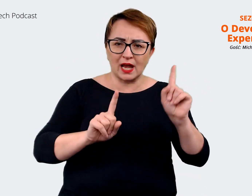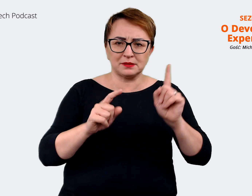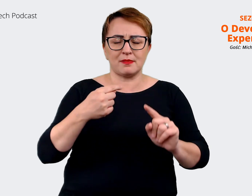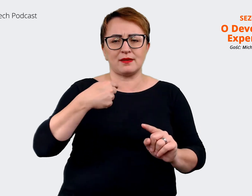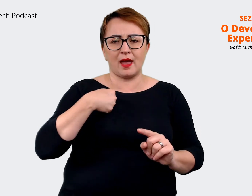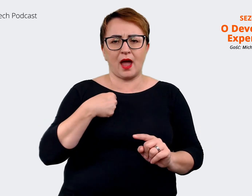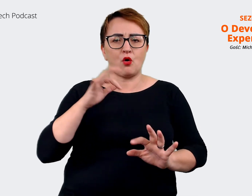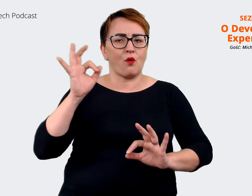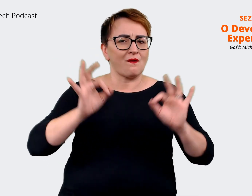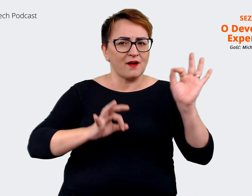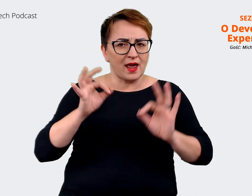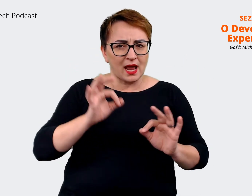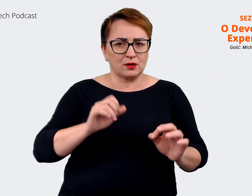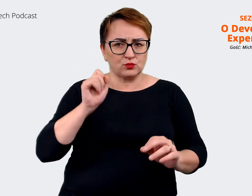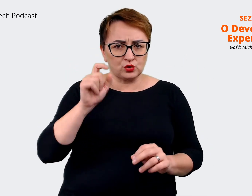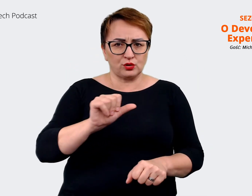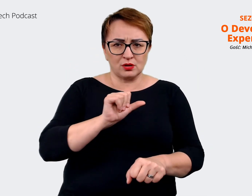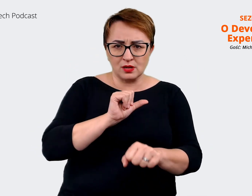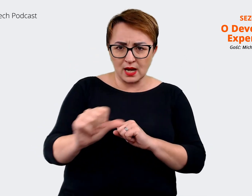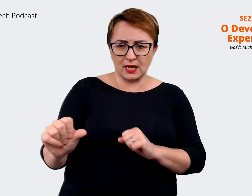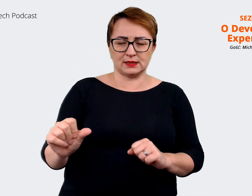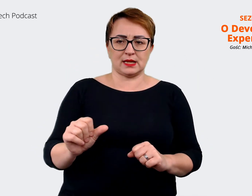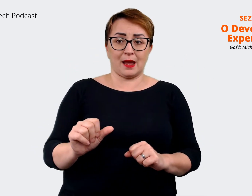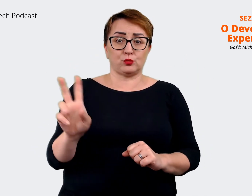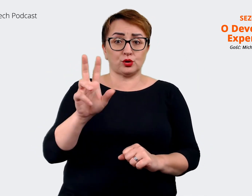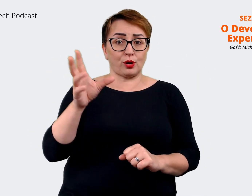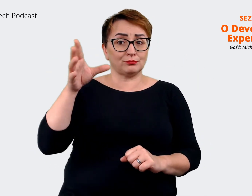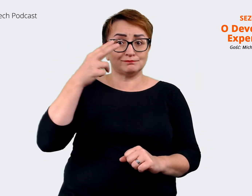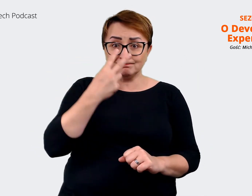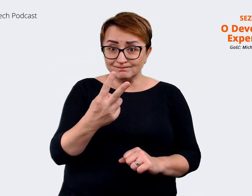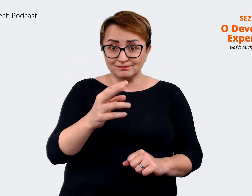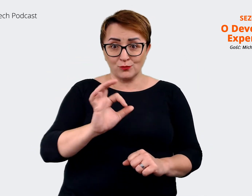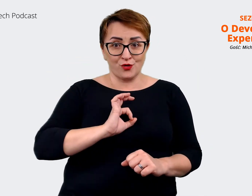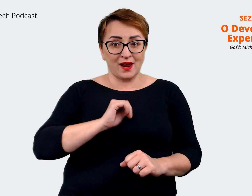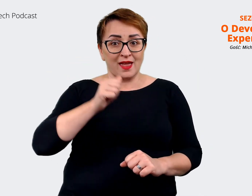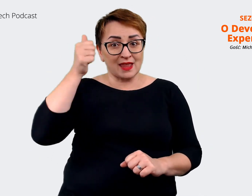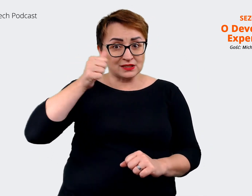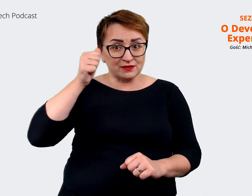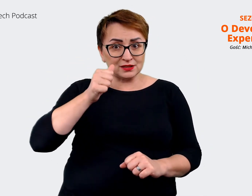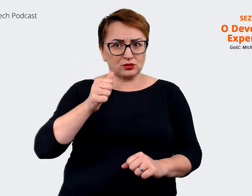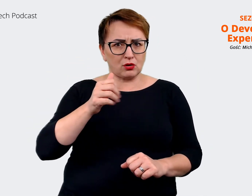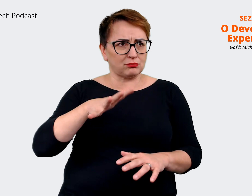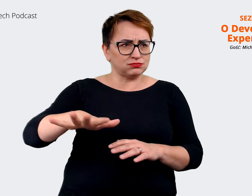jak gdzieś ktoś zobaczy moje nazwisko i gdzieś publicznie zobaczy to śmiało też zachęcam do tego,